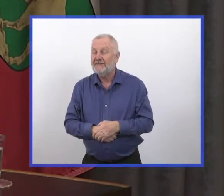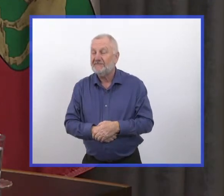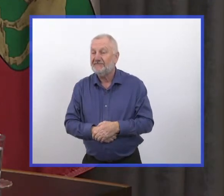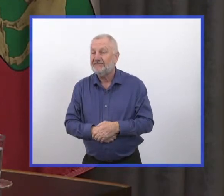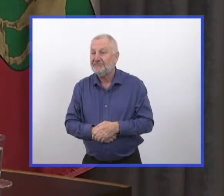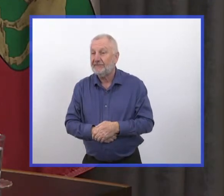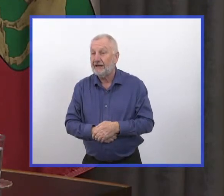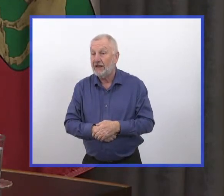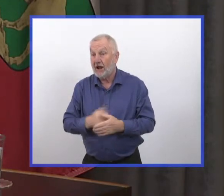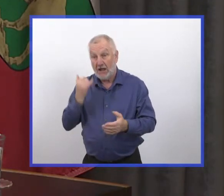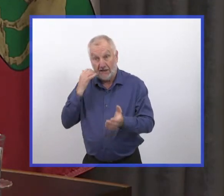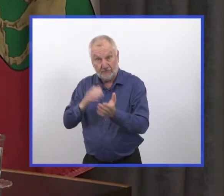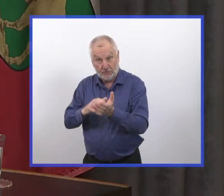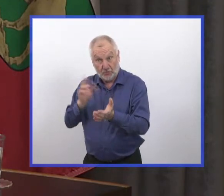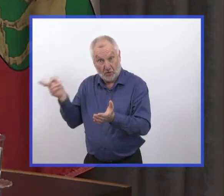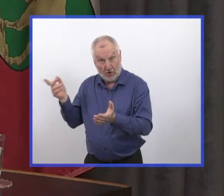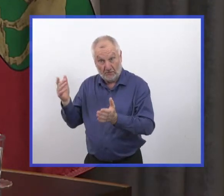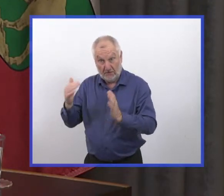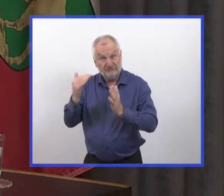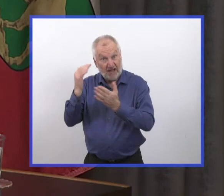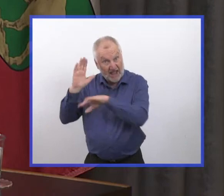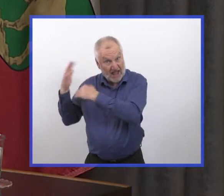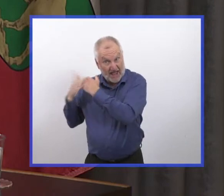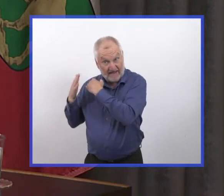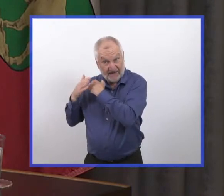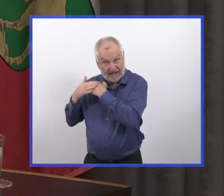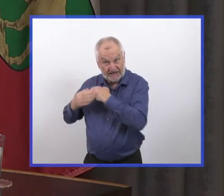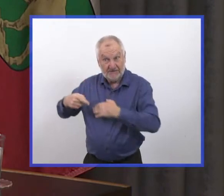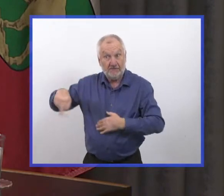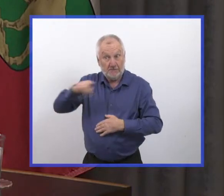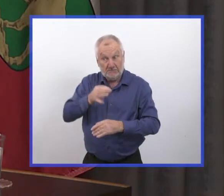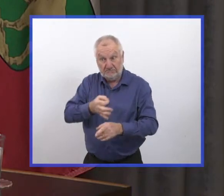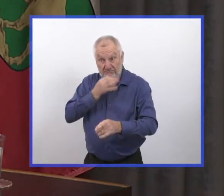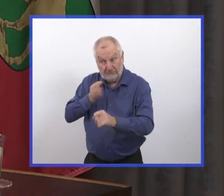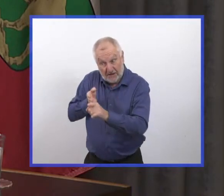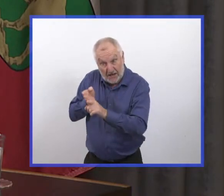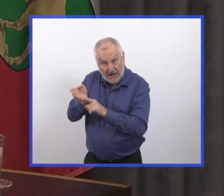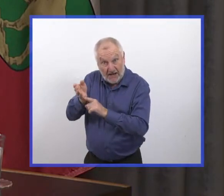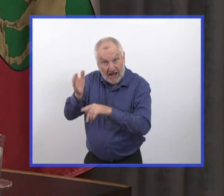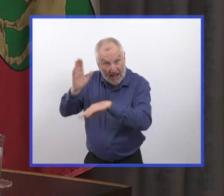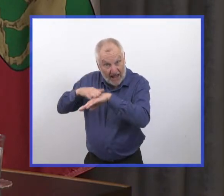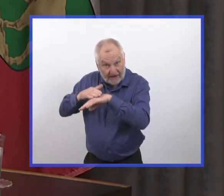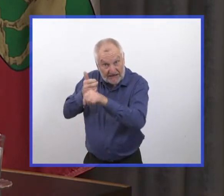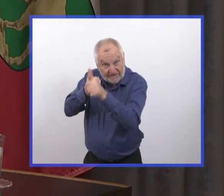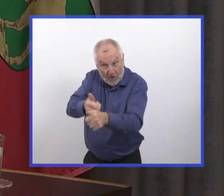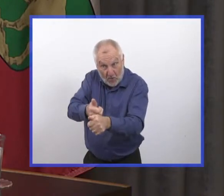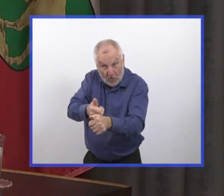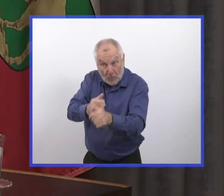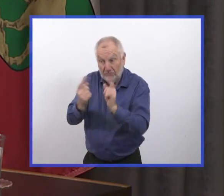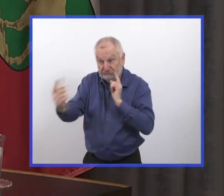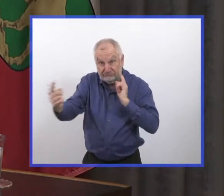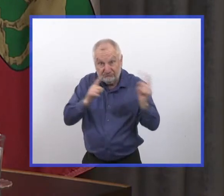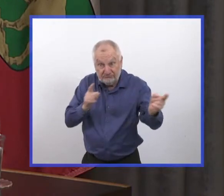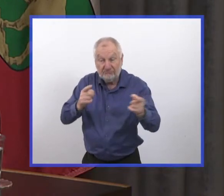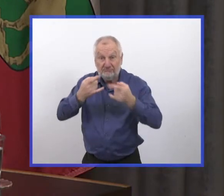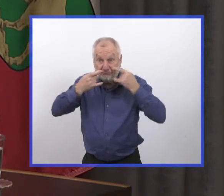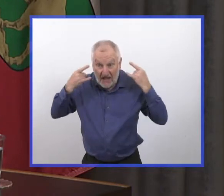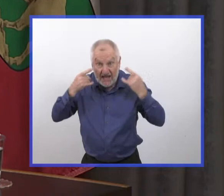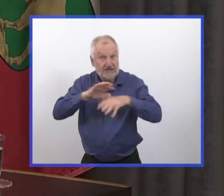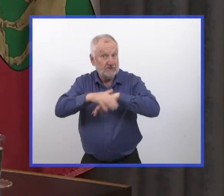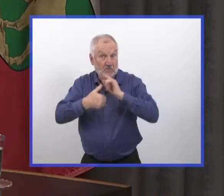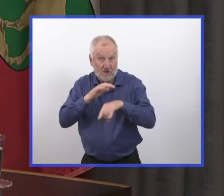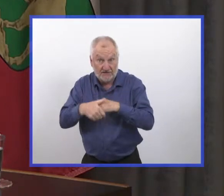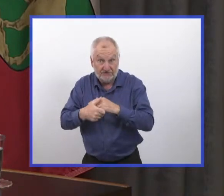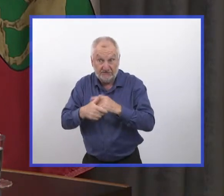Les autres vaccins qui ne sont pas encore approuvés en sont à la toute dernière étape du processus d'approbation.